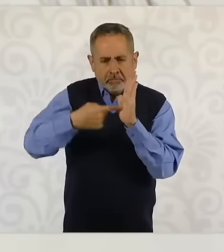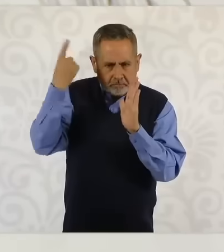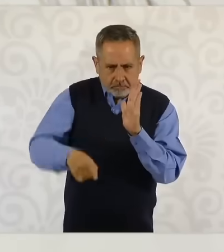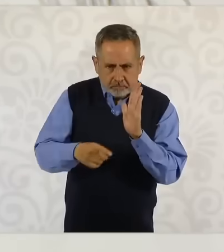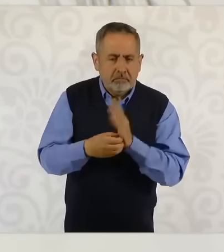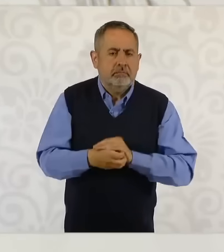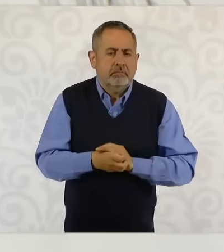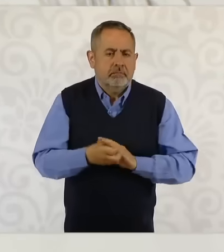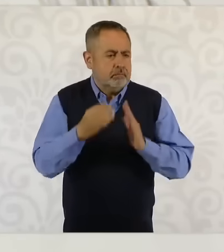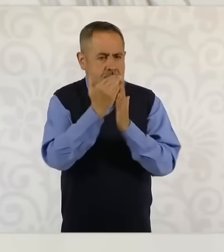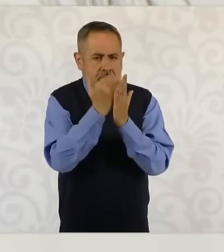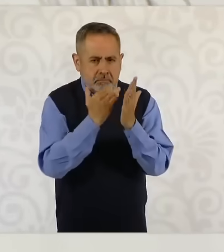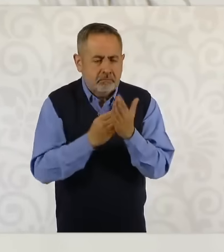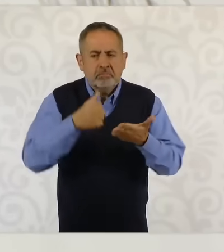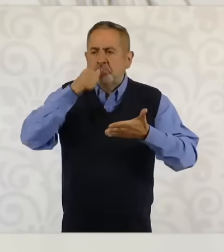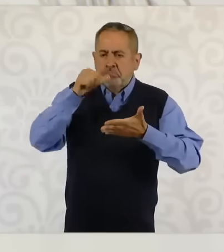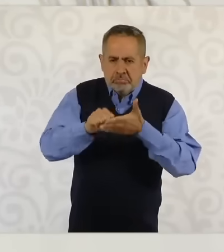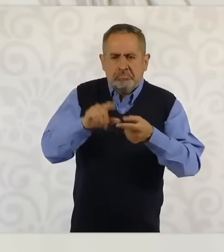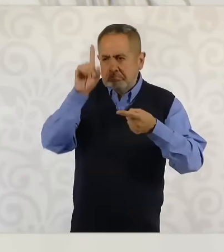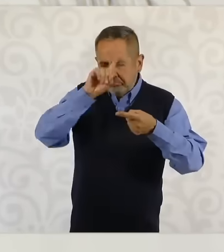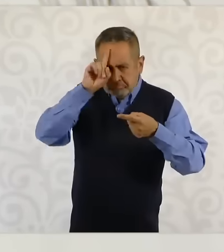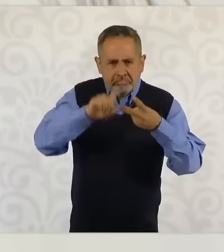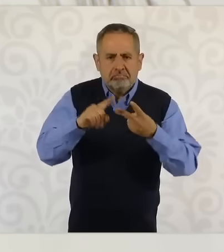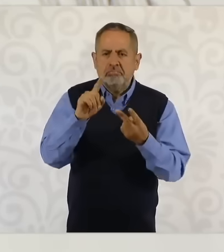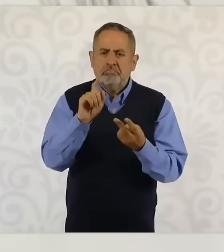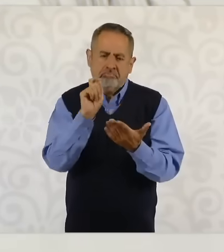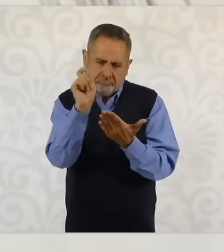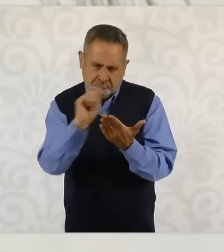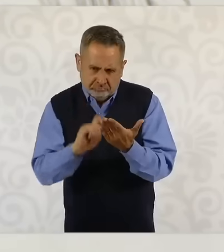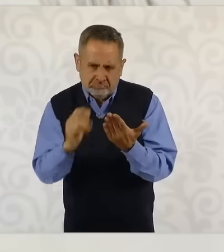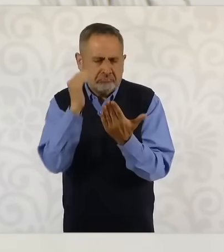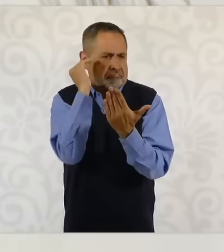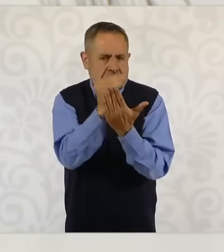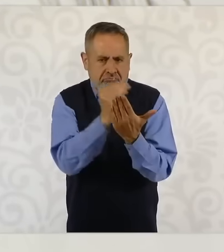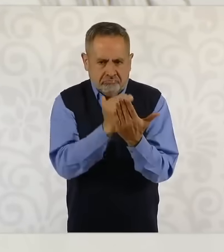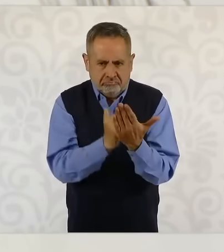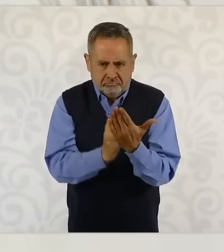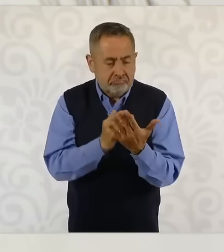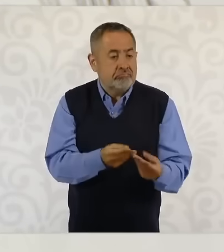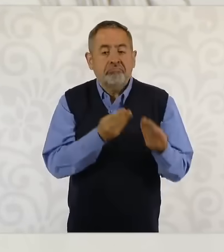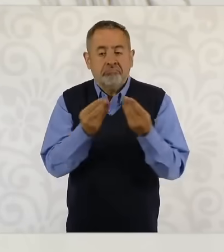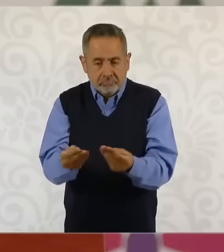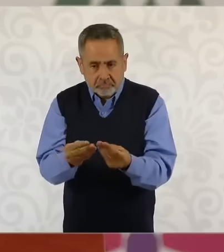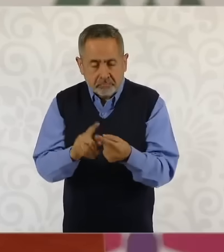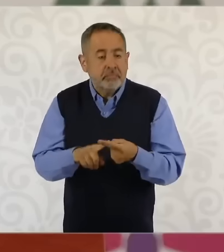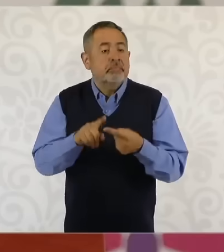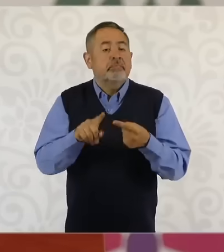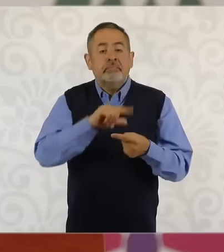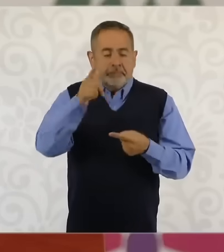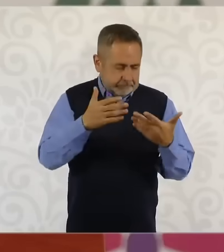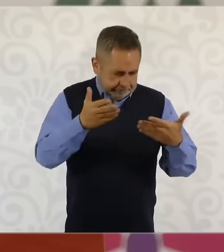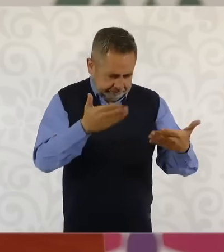mínimo de promedio cartas de recomendación un ensayo eh de ahí se hizo una primera selección